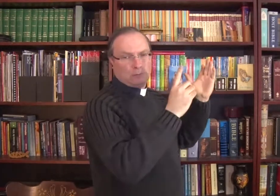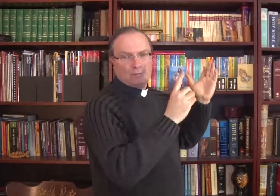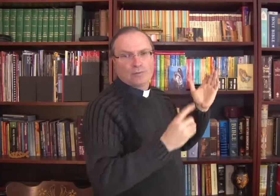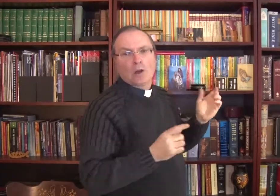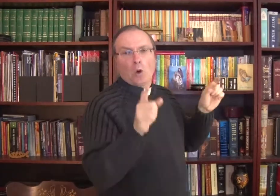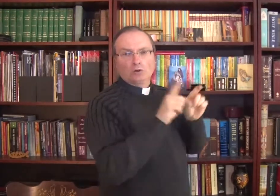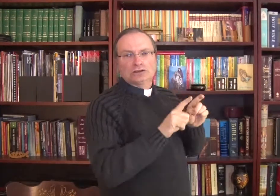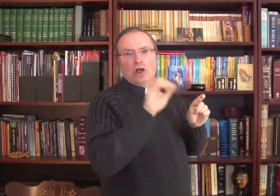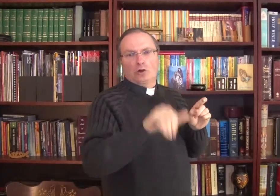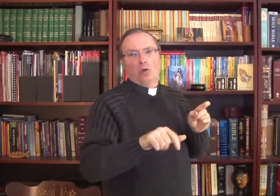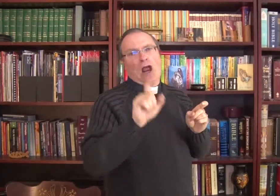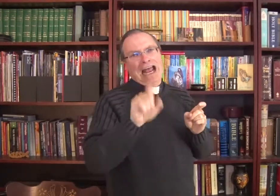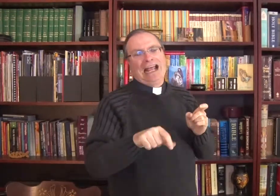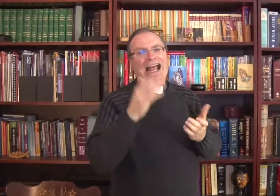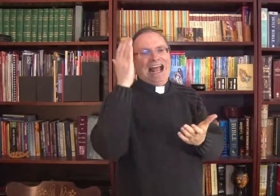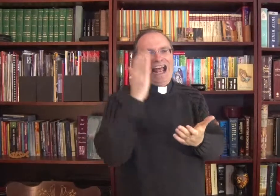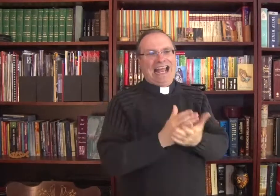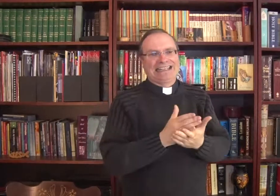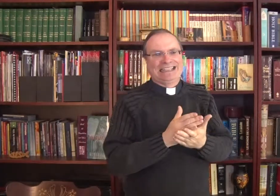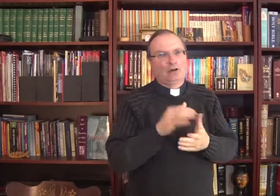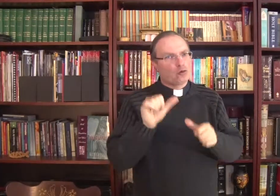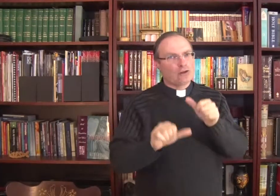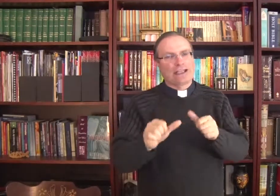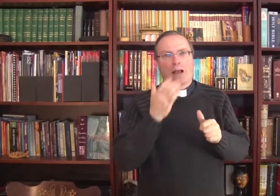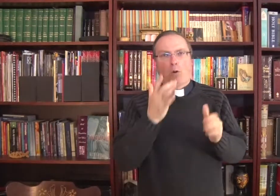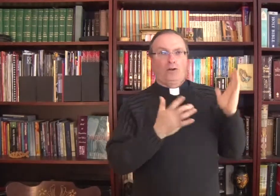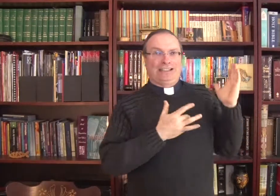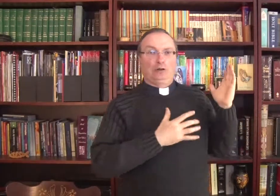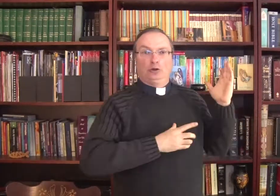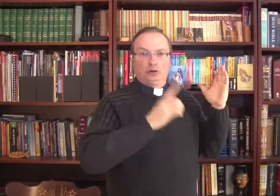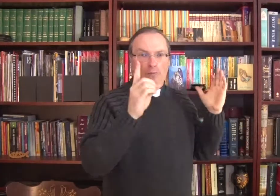Aussi on doit arrêter de douter de la bonté de Dieu,